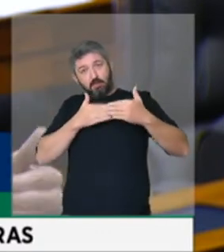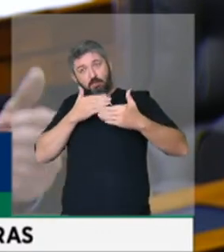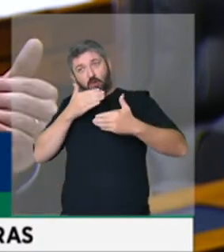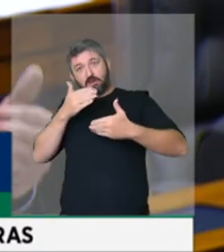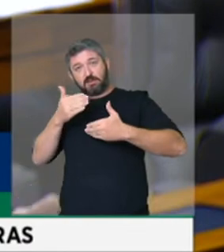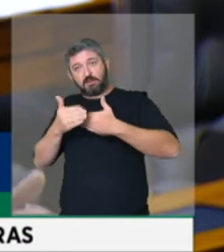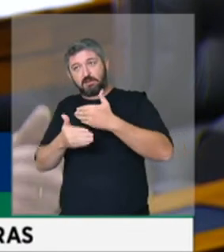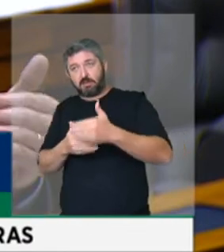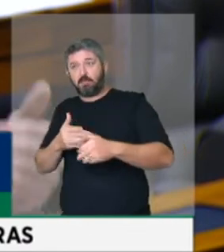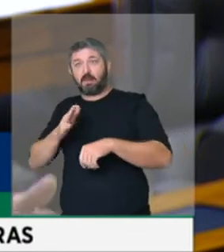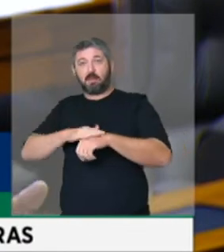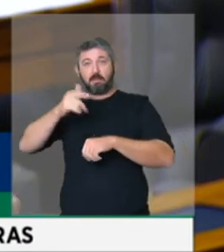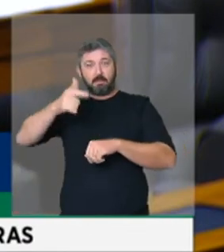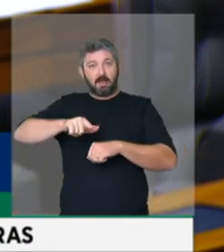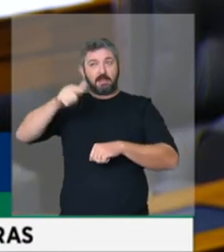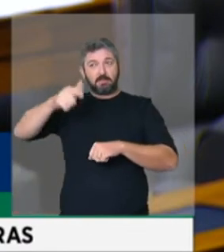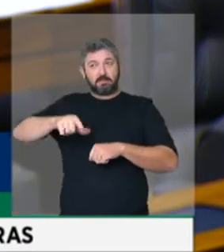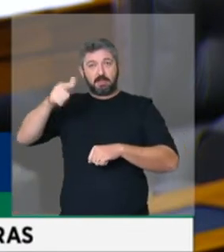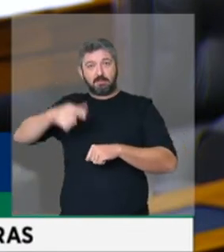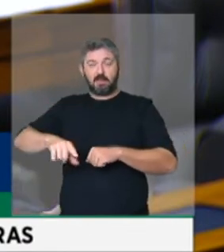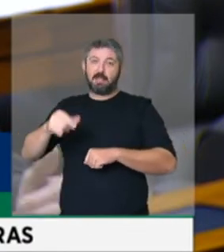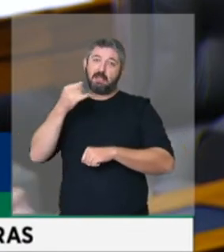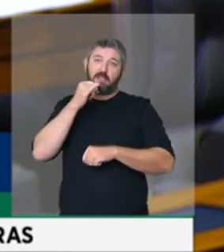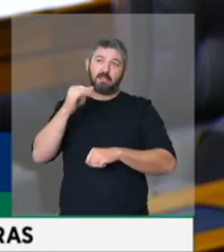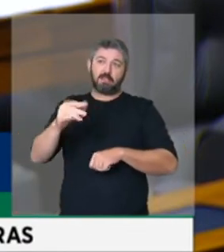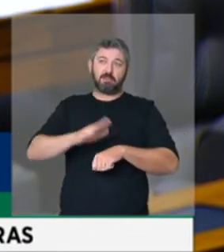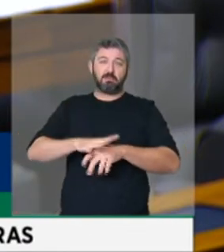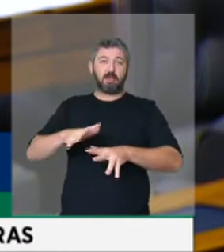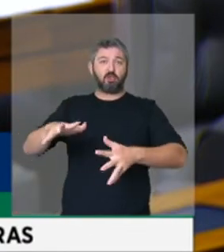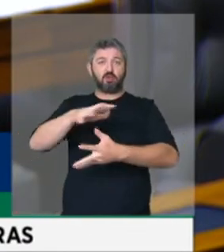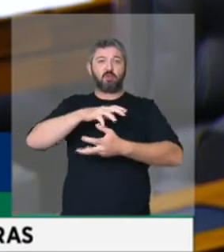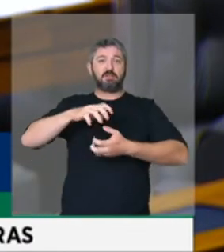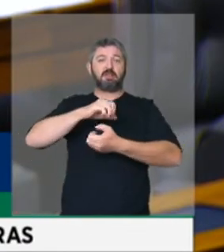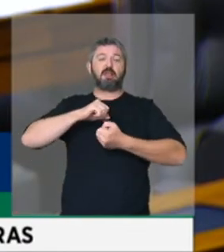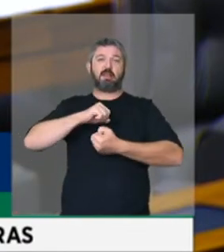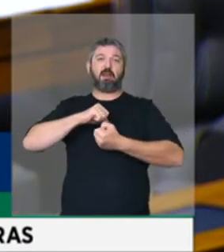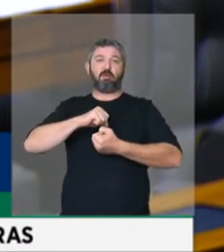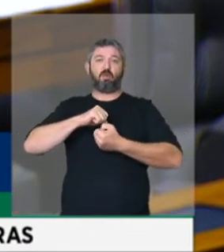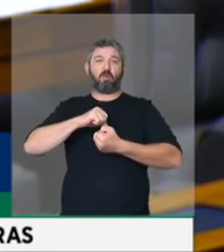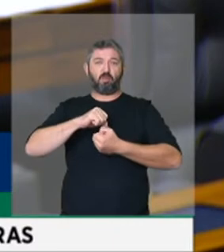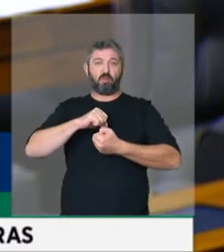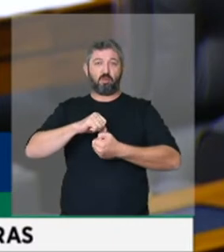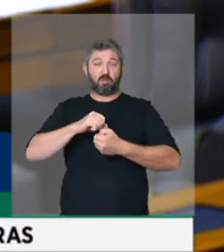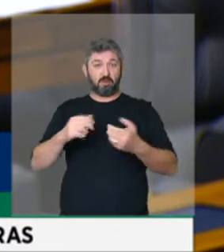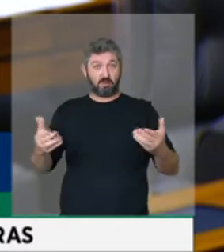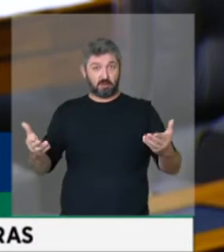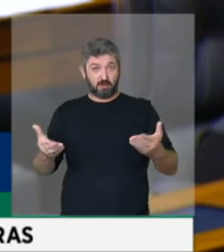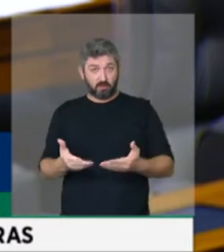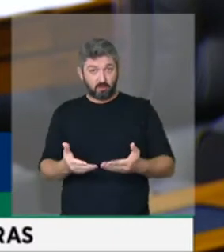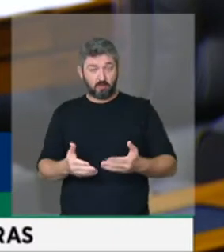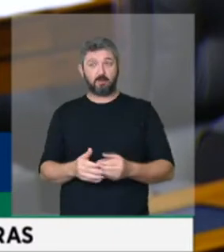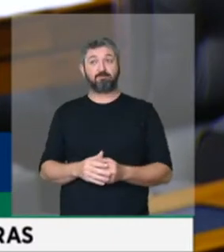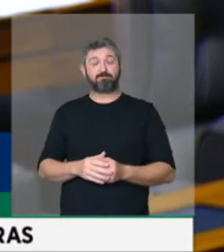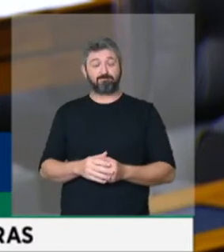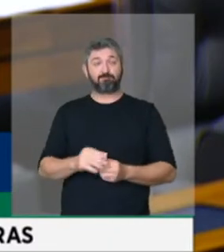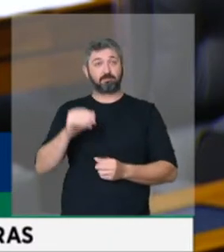QUESTÃO HÍ DRICA... DA QUESTÃO ÓLEO EÓLICA DA QUESTÃO SOLAR DAS TERMO EM TODAS AS ÁREAS, INCLUSIVE CAMINHANDO NUM PROCESSO...